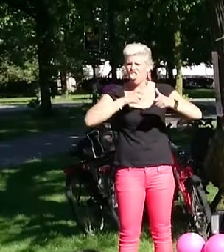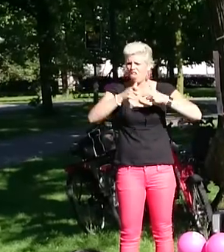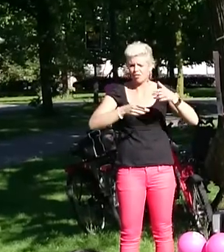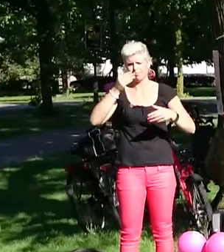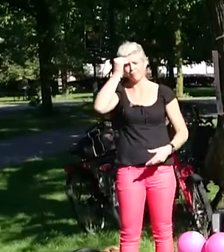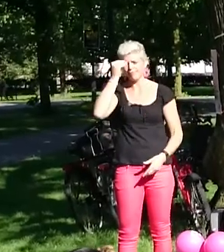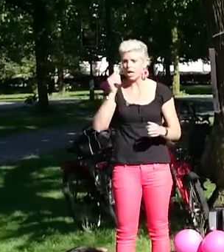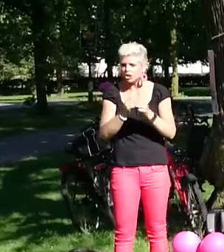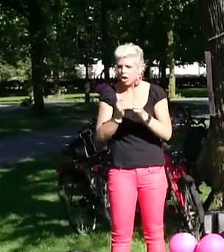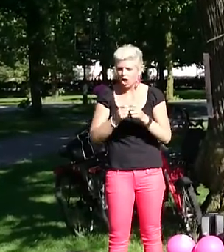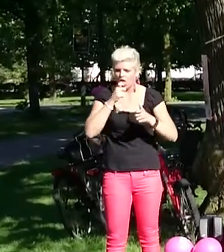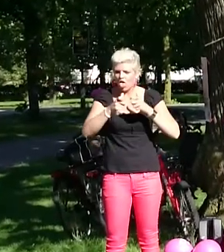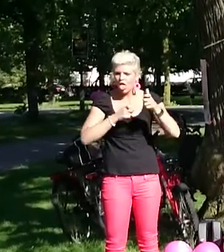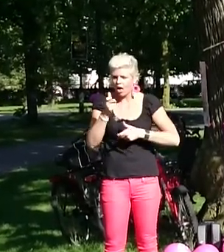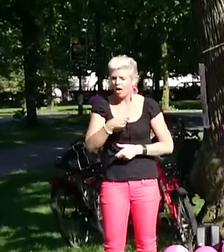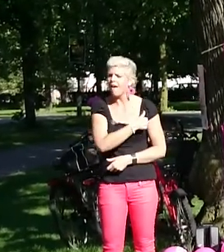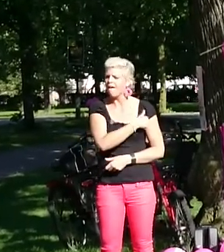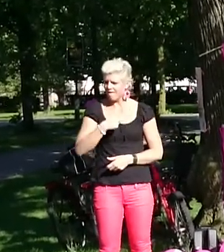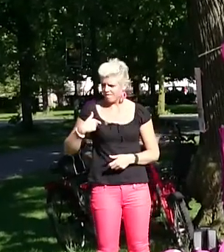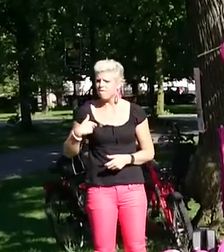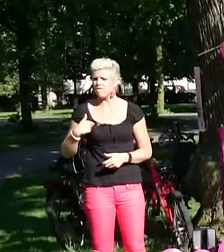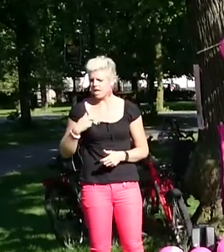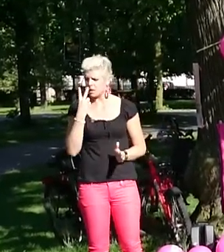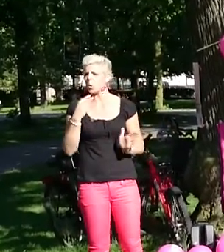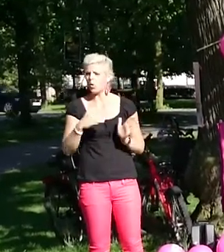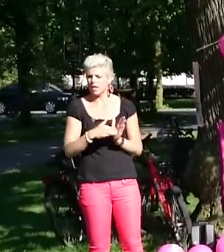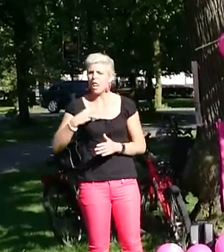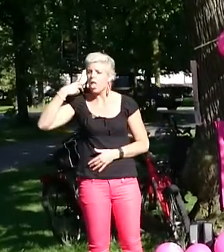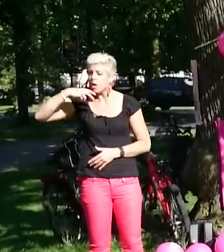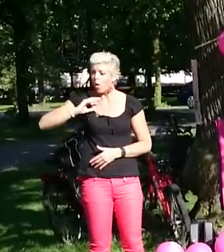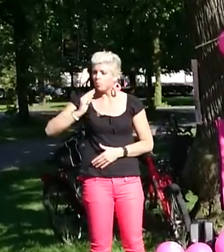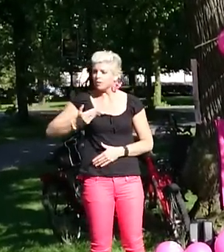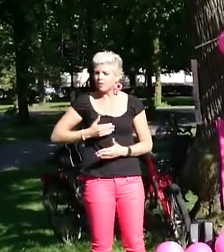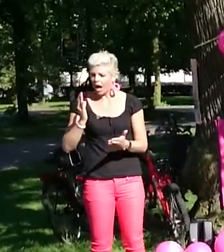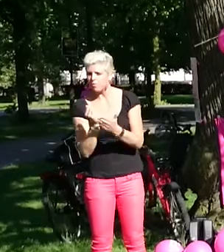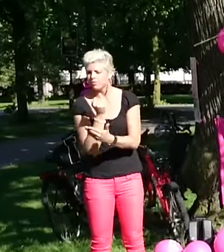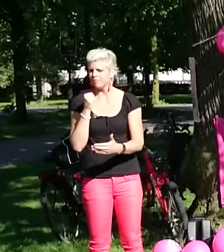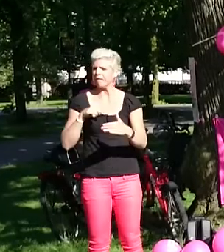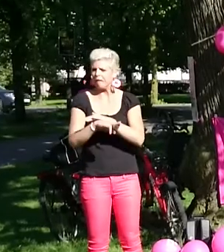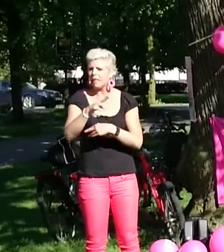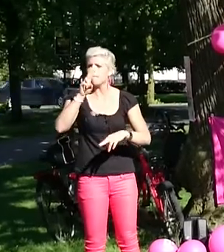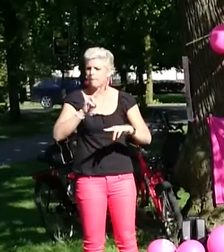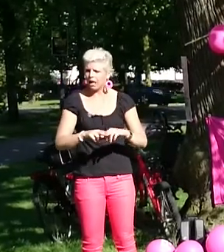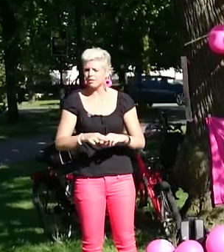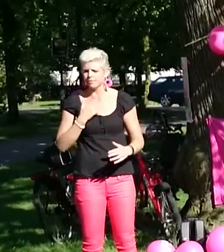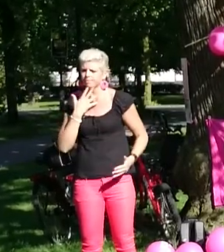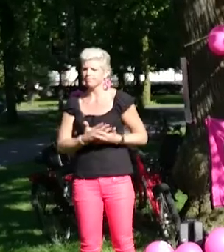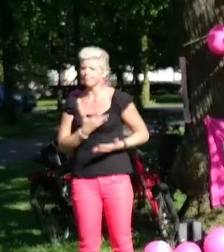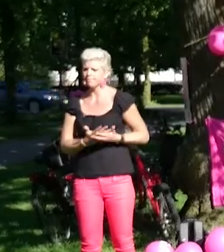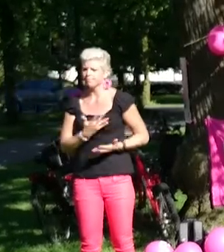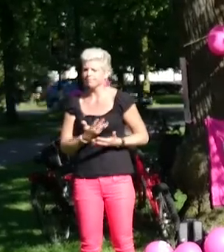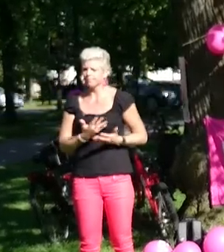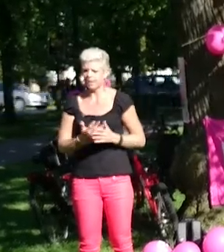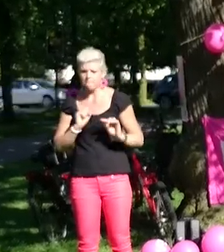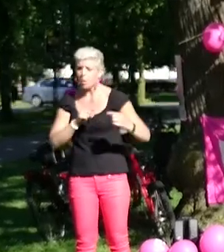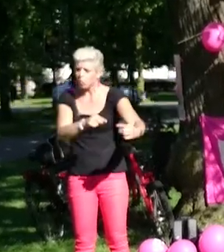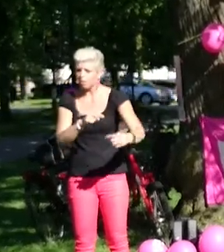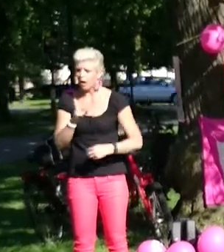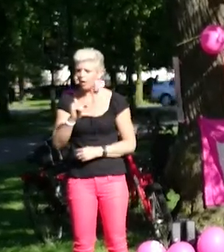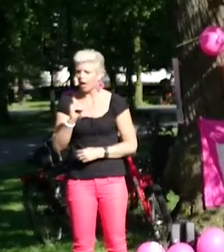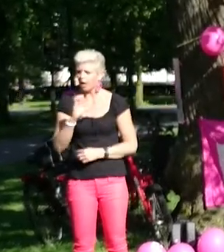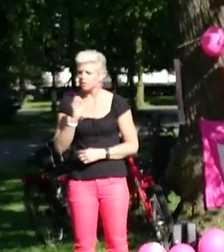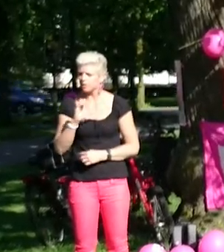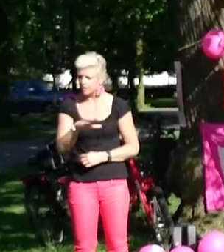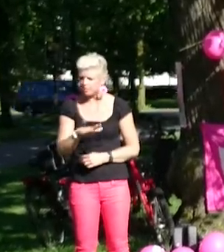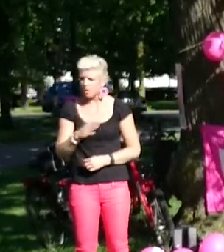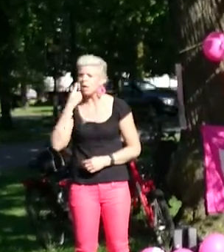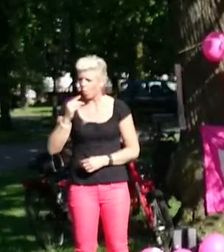Igår såg vi tillsammans till att en romsk kvinna fick komma in där och tala antirasism. Igår gjorde vi det.